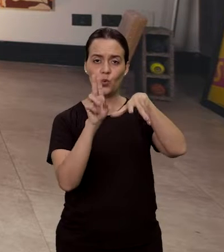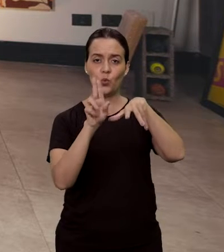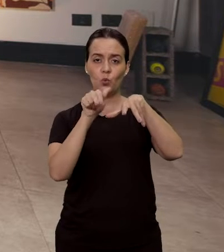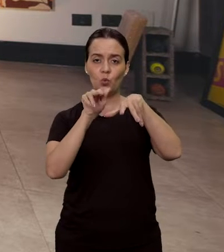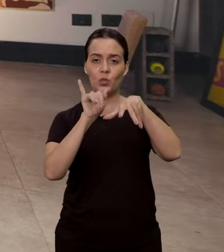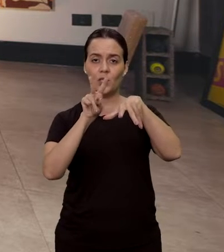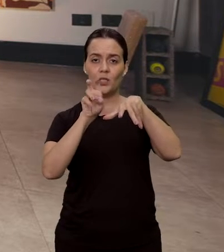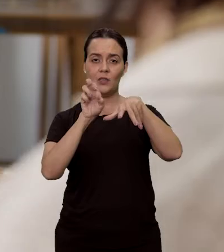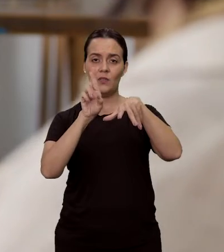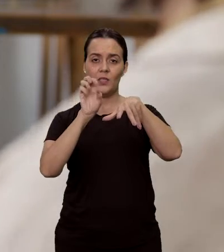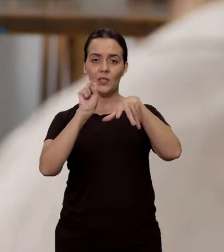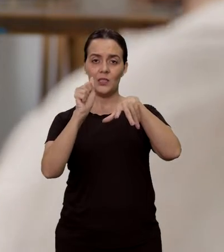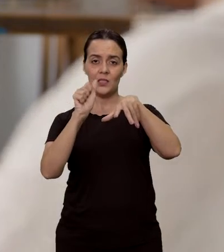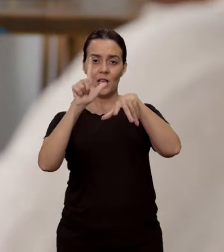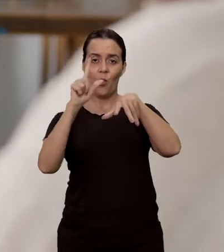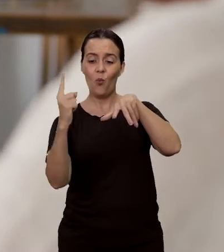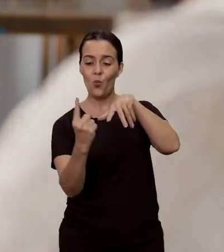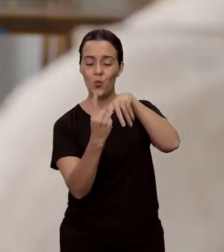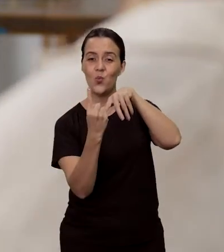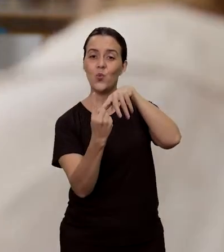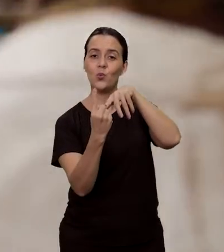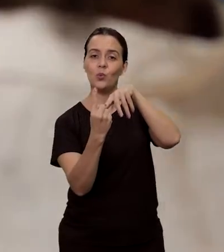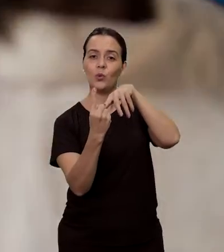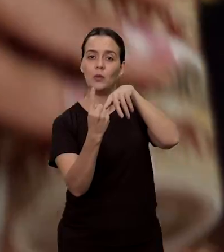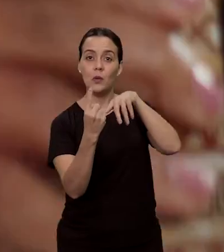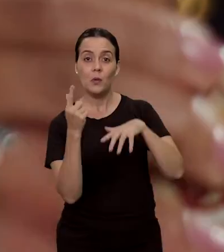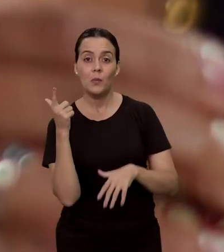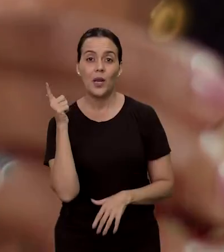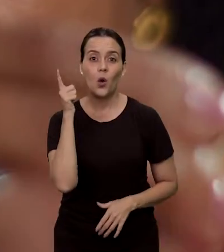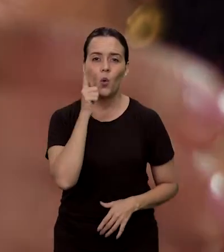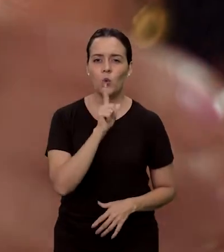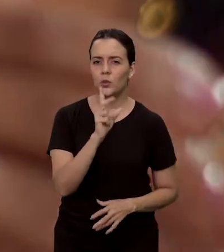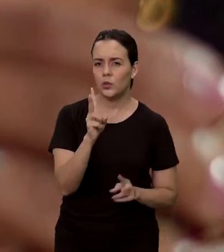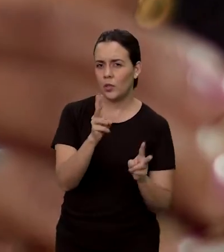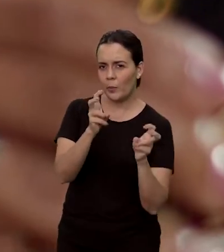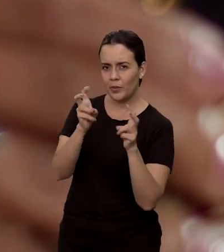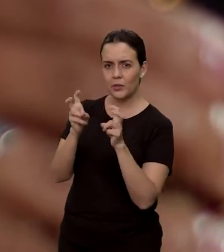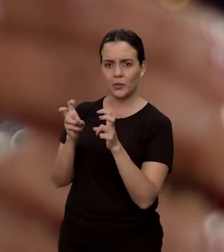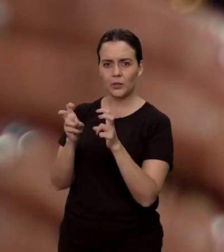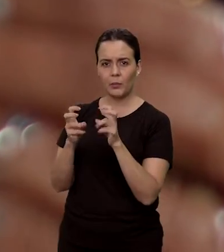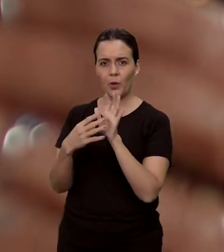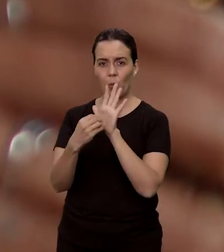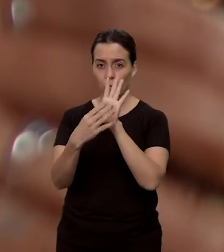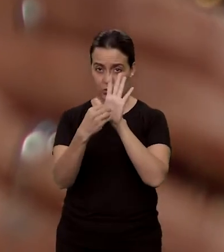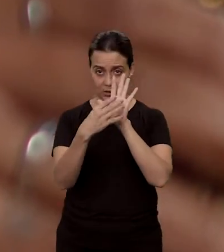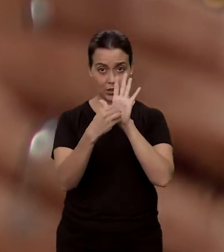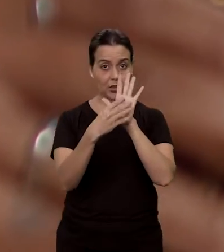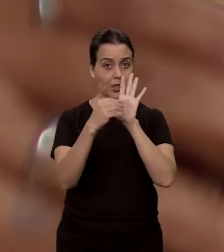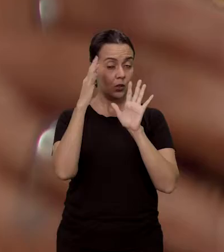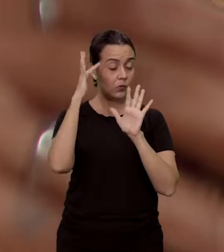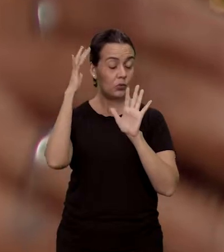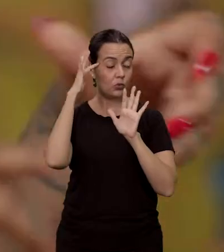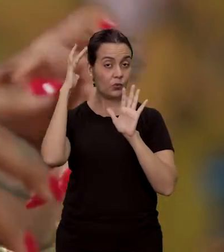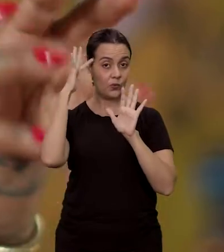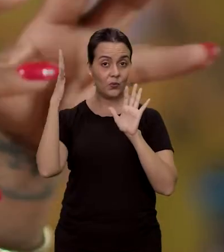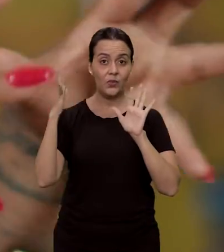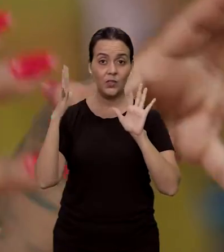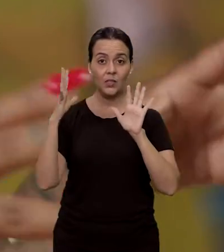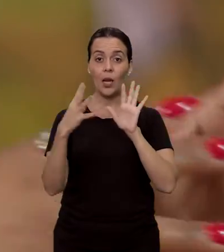parte de um único eixo. Então, para que a gente consiga identificar outros modelos de filosofia, outros modelos de arte, outros modelos,